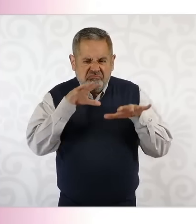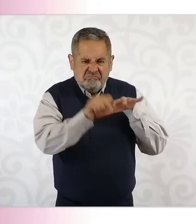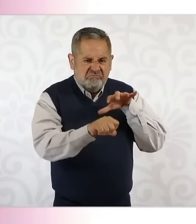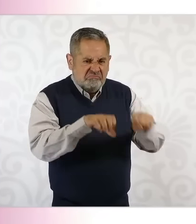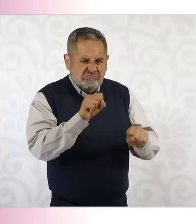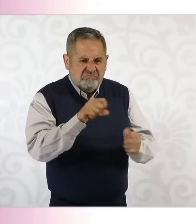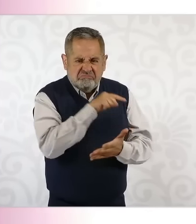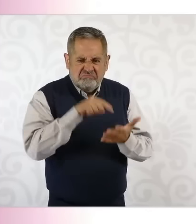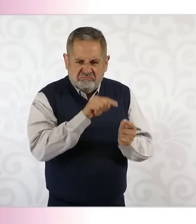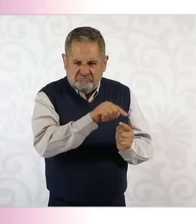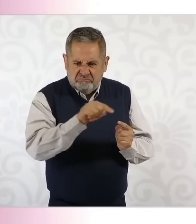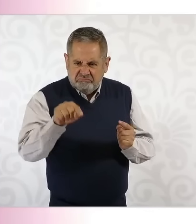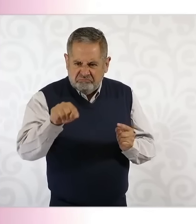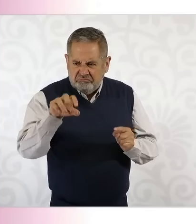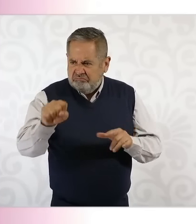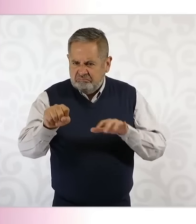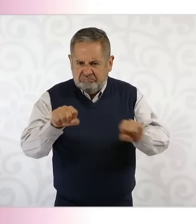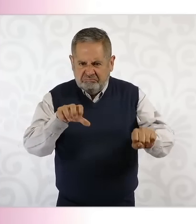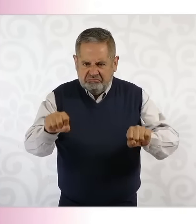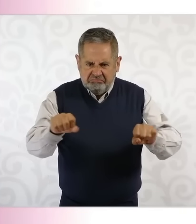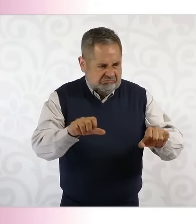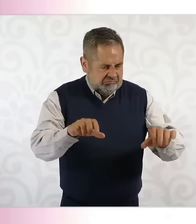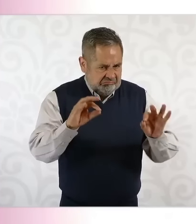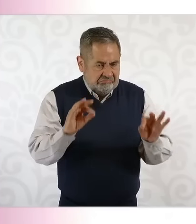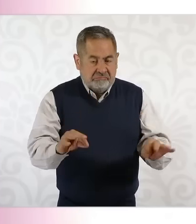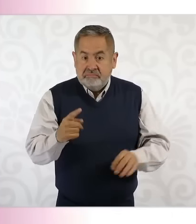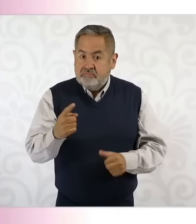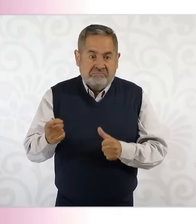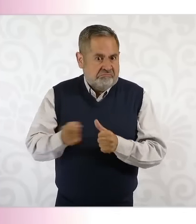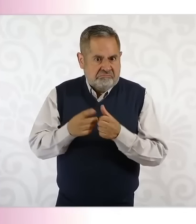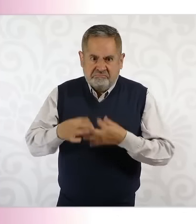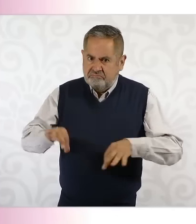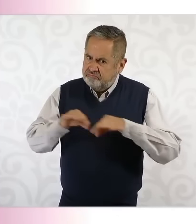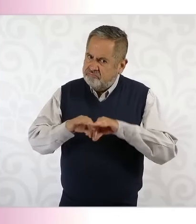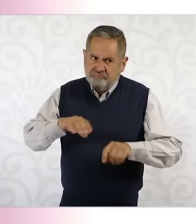Este delito, combatir este delito, ha sido prioridad para la presidenta de México y para